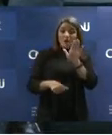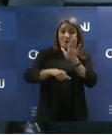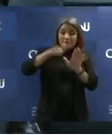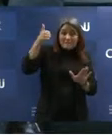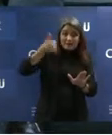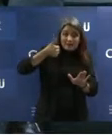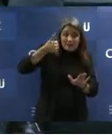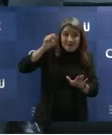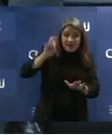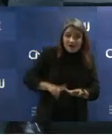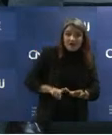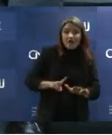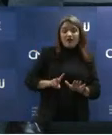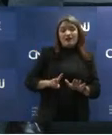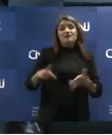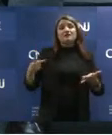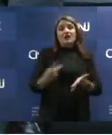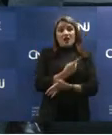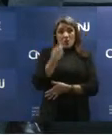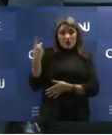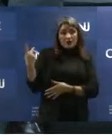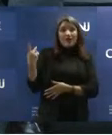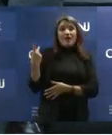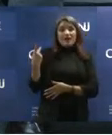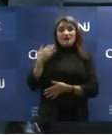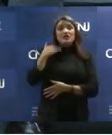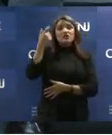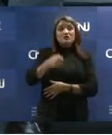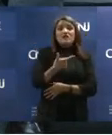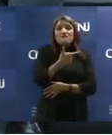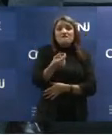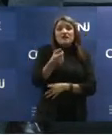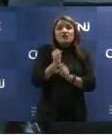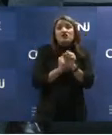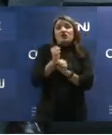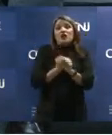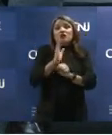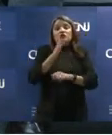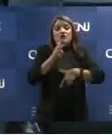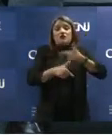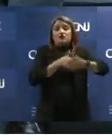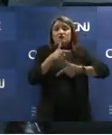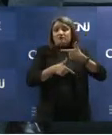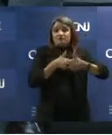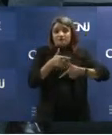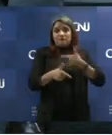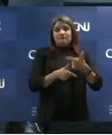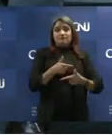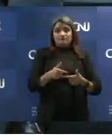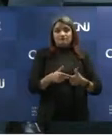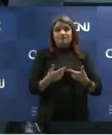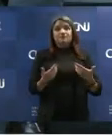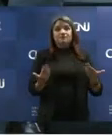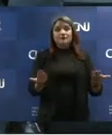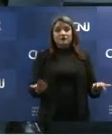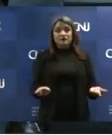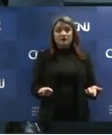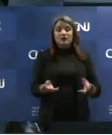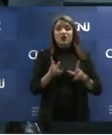Ao longo de duas décadas de dedicação à magistratura, conforme reiterada a jurisprudência dessa Casa